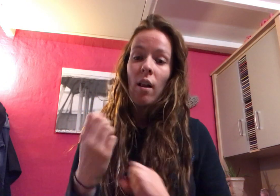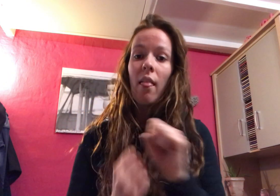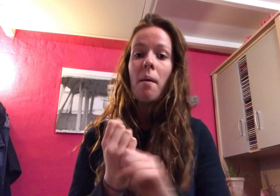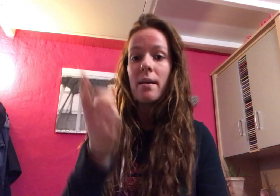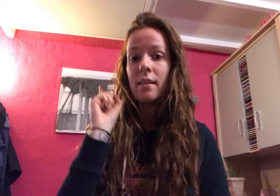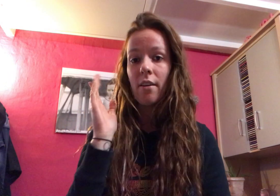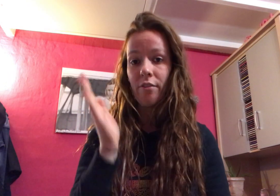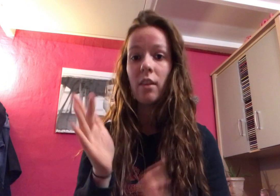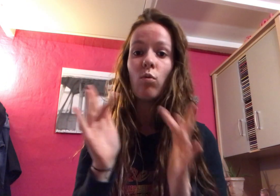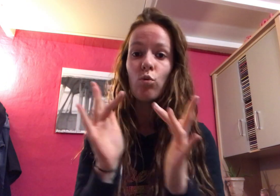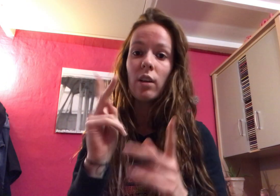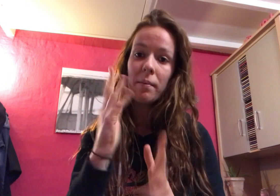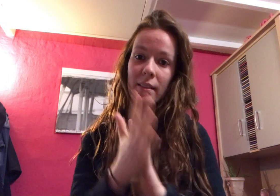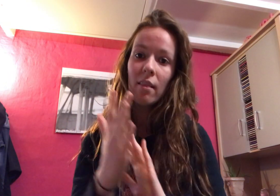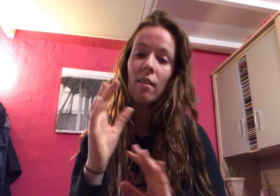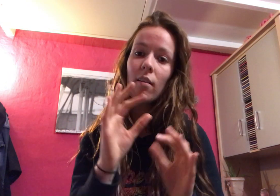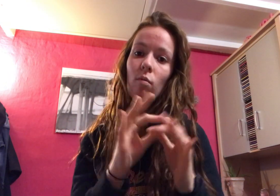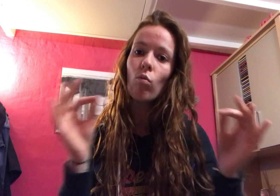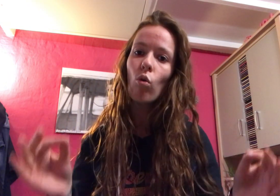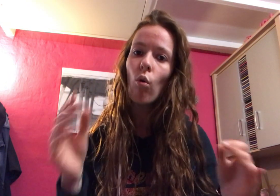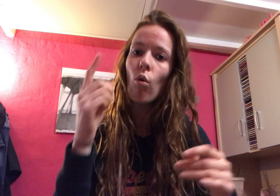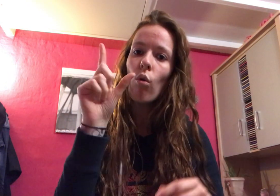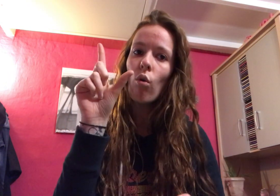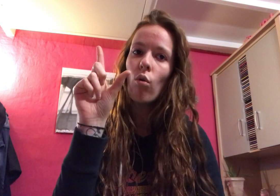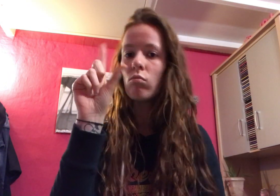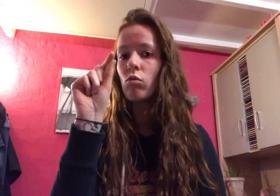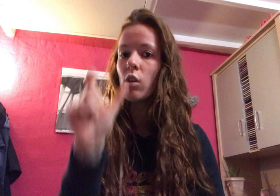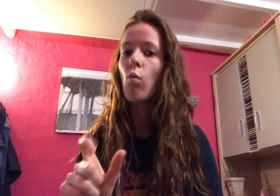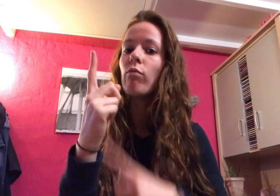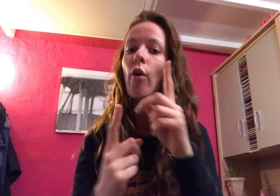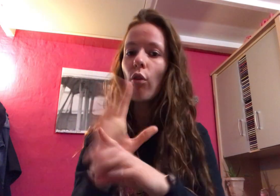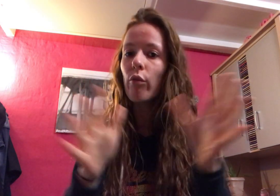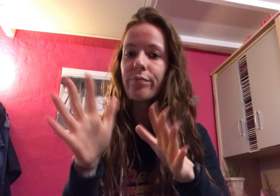L’année passée, j’ai vécu au Kap Signes pendant 10 mois, à peu près un an.